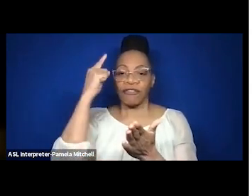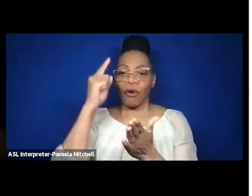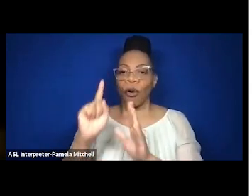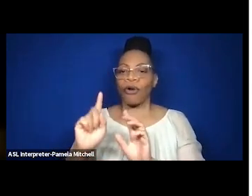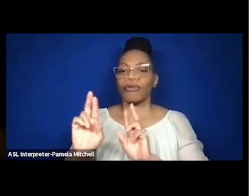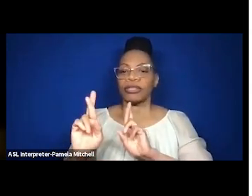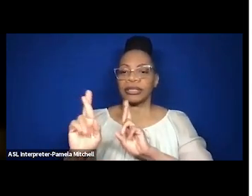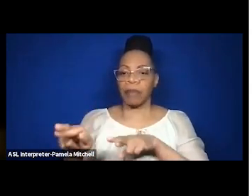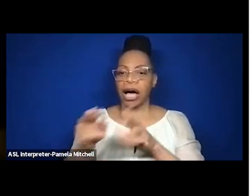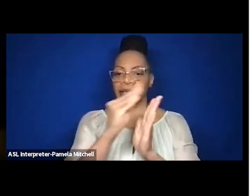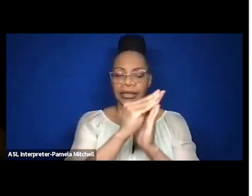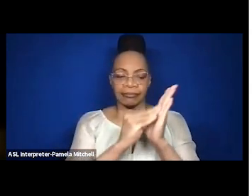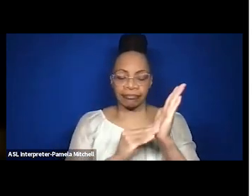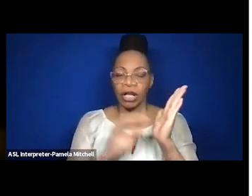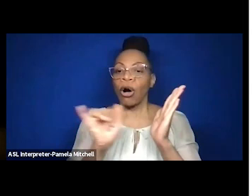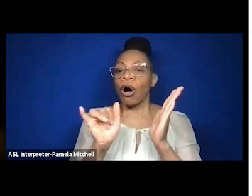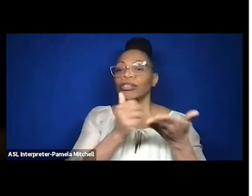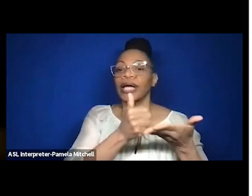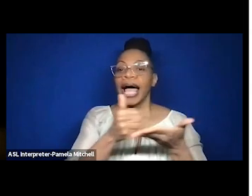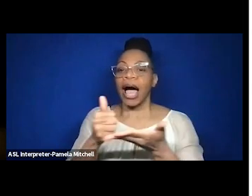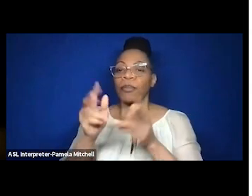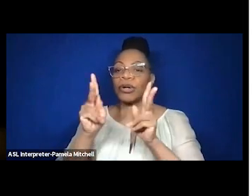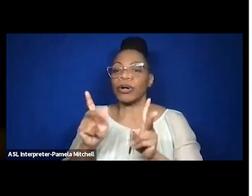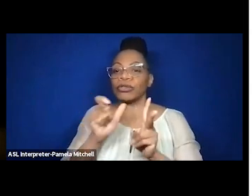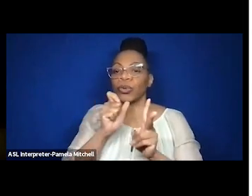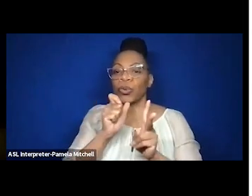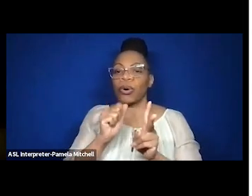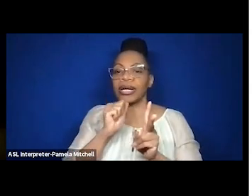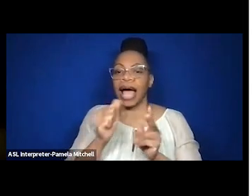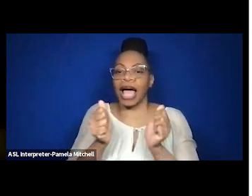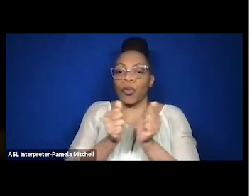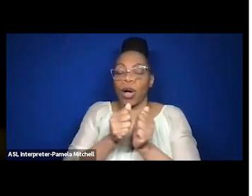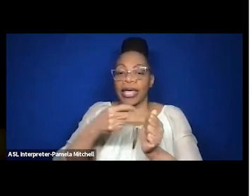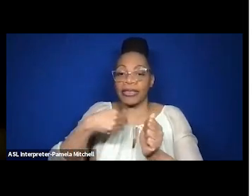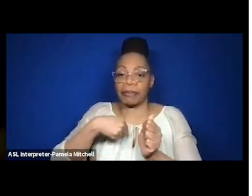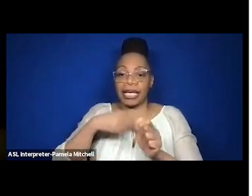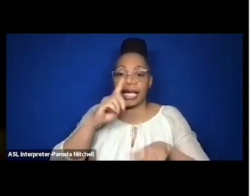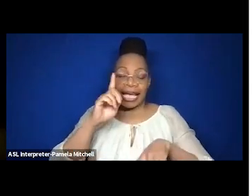que estoy ayudando a alguien que no está conmigo y por lo tanto no puede firmar la solicitud en este momento.